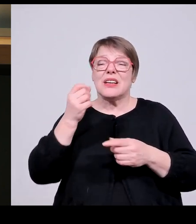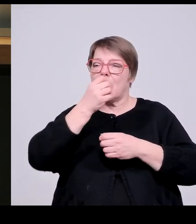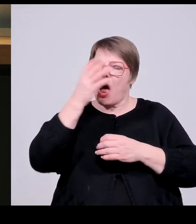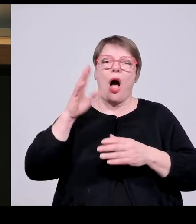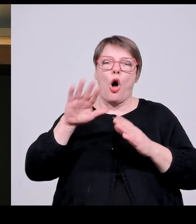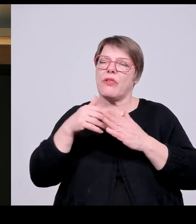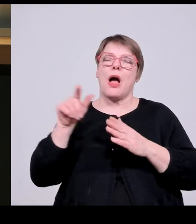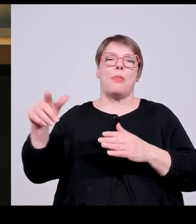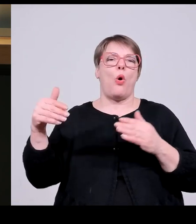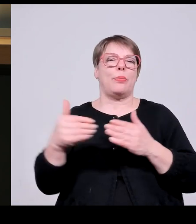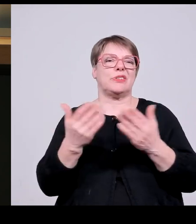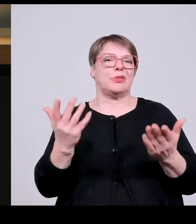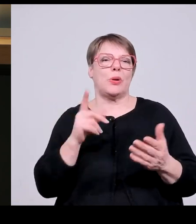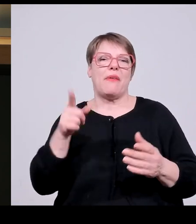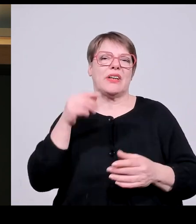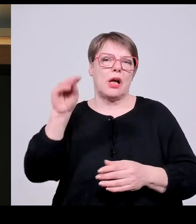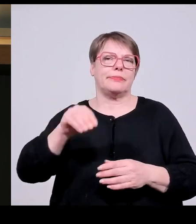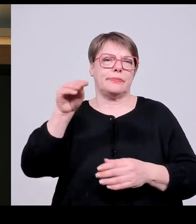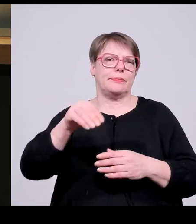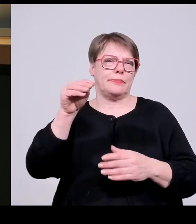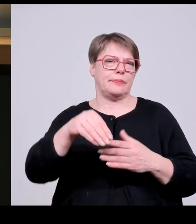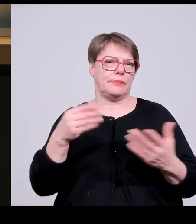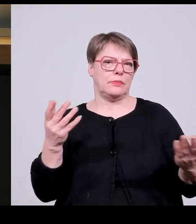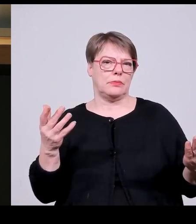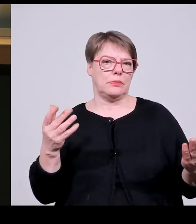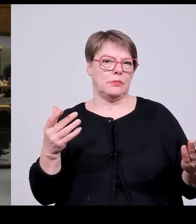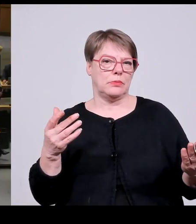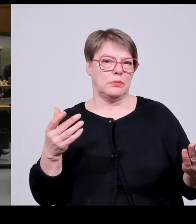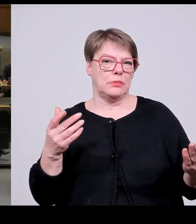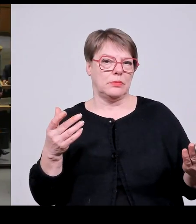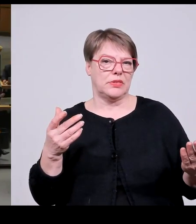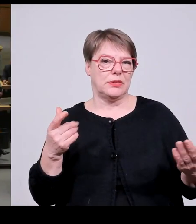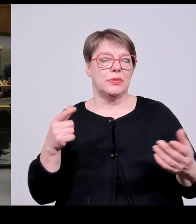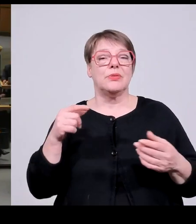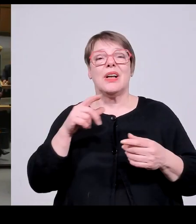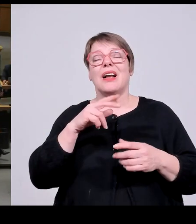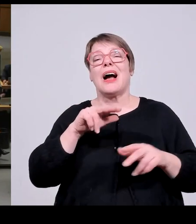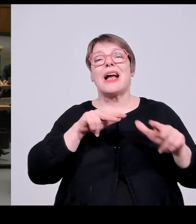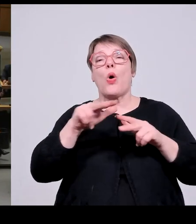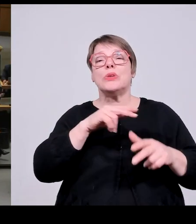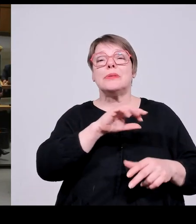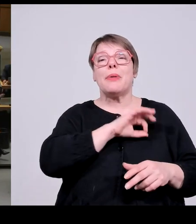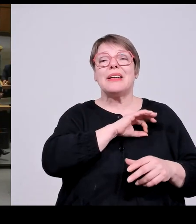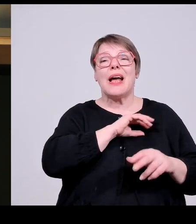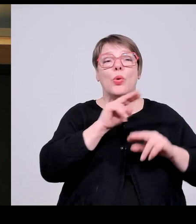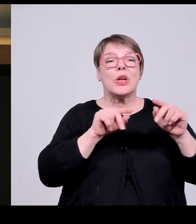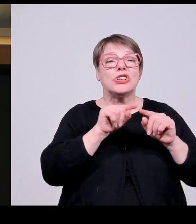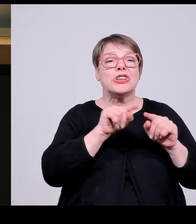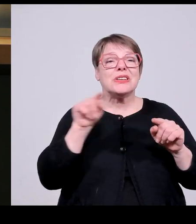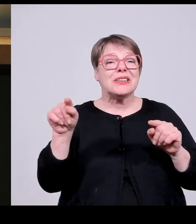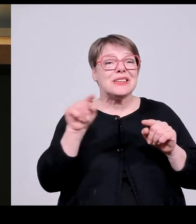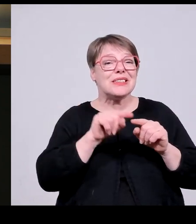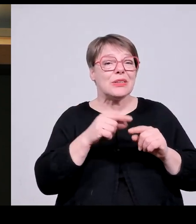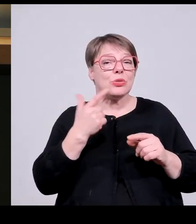so (Rednerwechsel) Herr Kollege, gestatten Sie eine weitere Zwischenfrage des Kollegen (Rednerwechsel) . Sehr gerne.(Rednerwechsel)